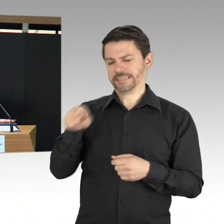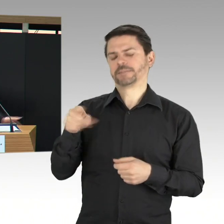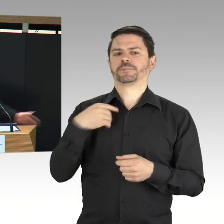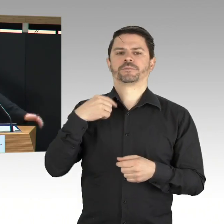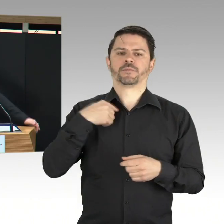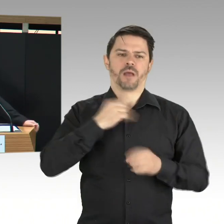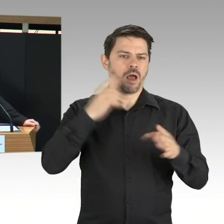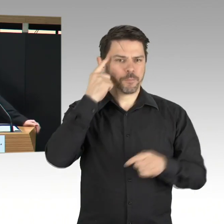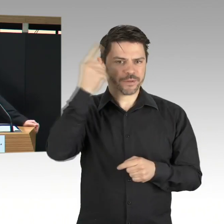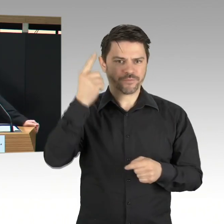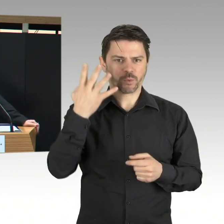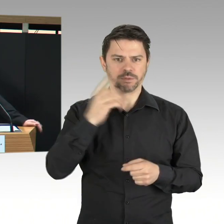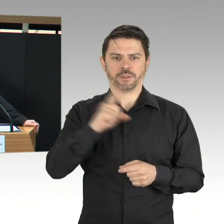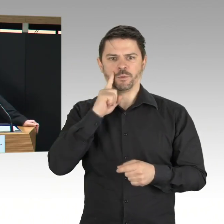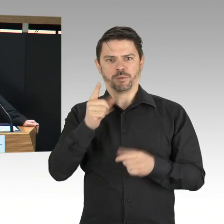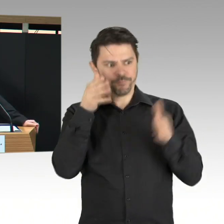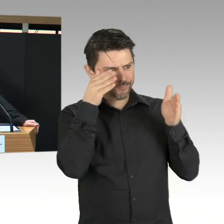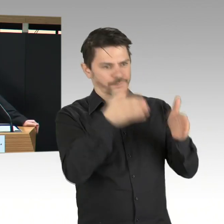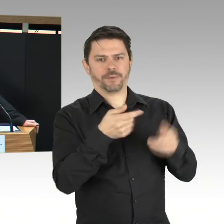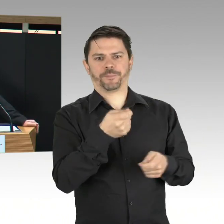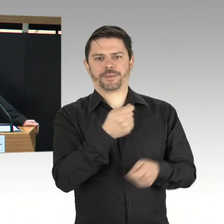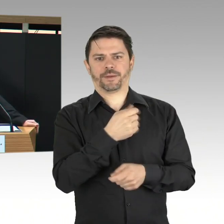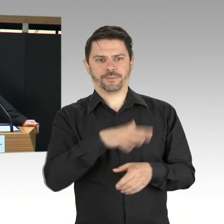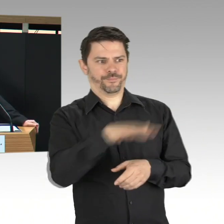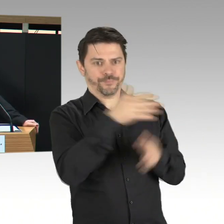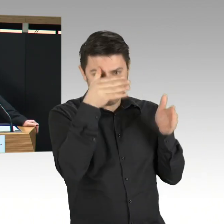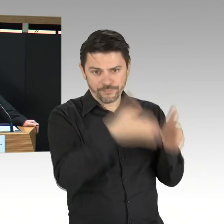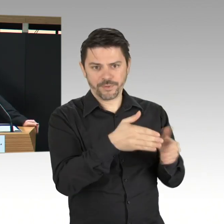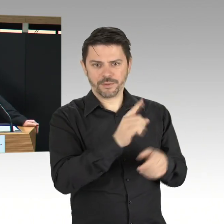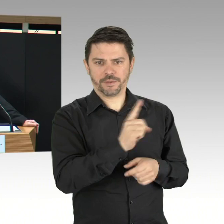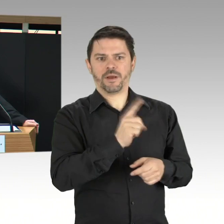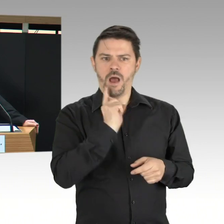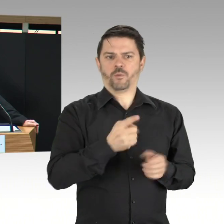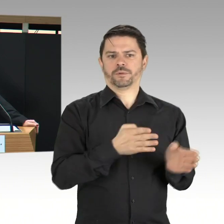Hier muss das Mietendeckeltelefon auch Informationen bieten.